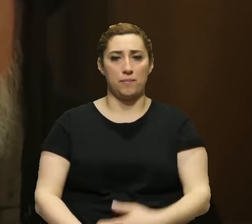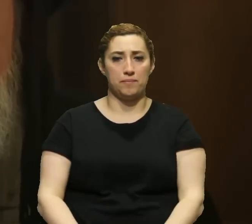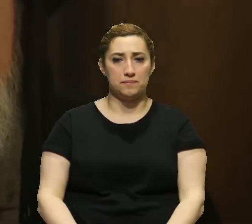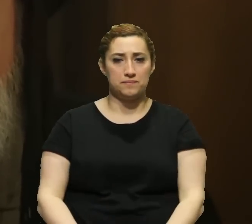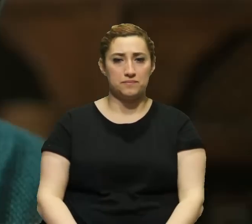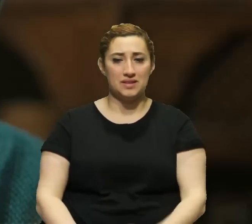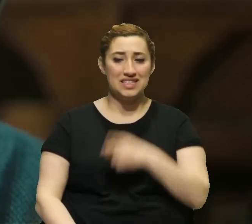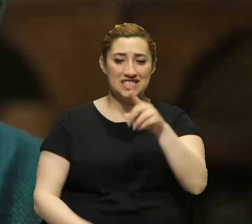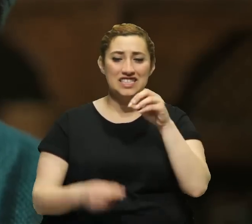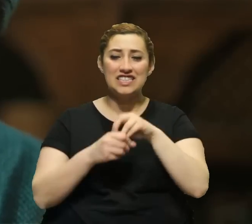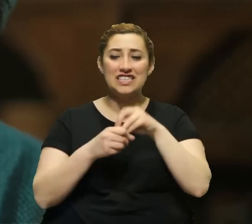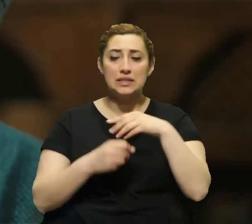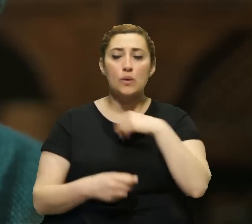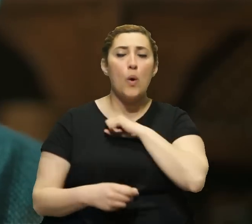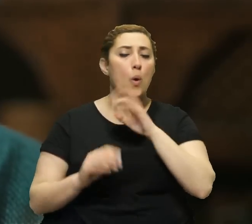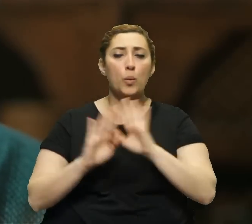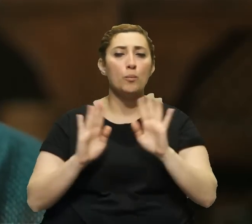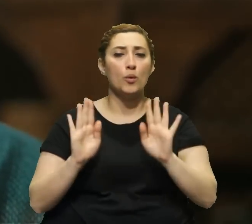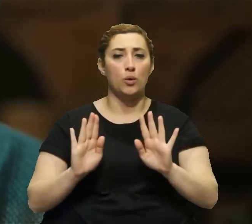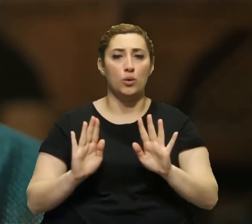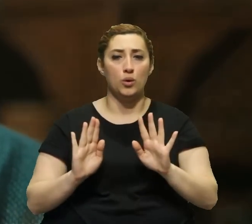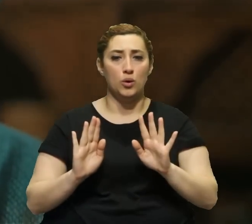Şahsımıza dair değil endişemiz.